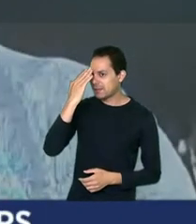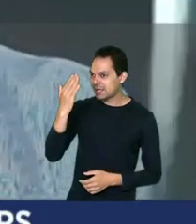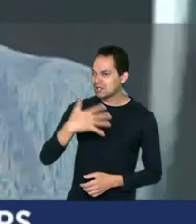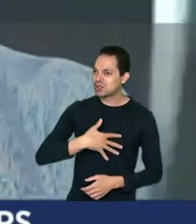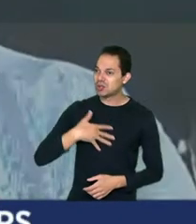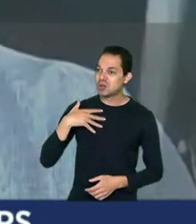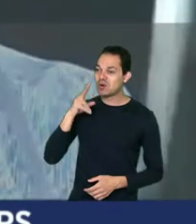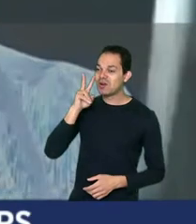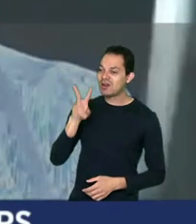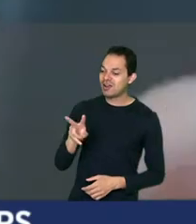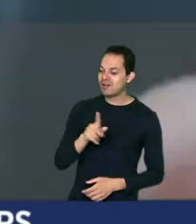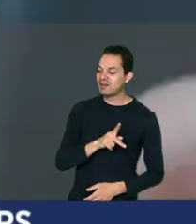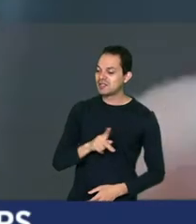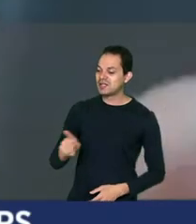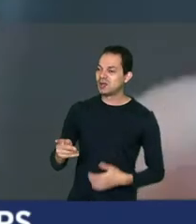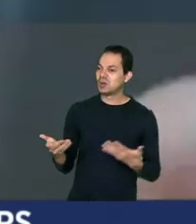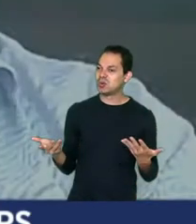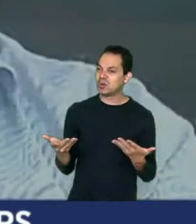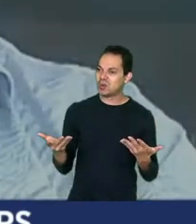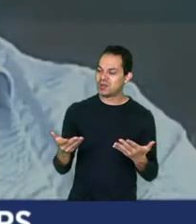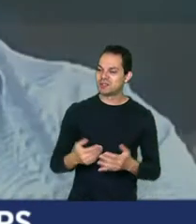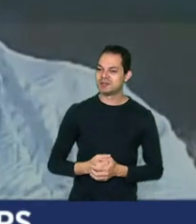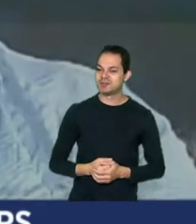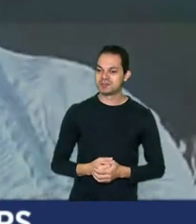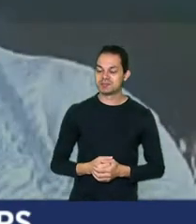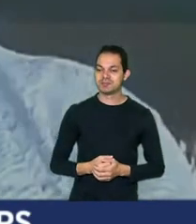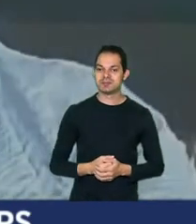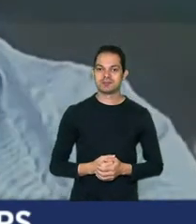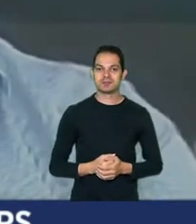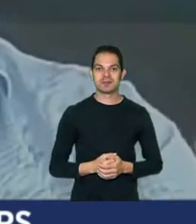[DEPUTADO]: É UMA HONRA TER VOCÊ NA PRESIDÊNCIA HOJE DOS TRABALHOS, DIZER QUE A